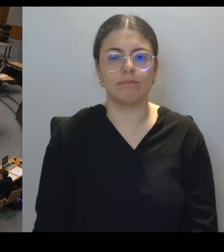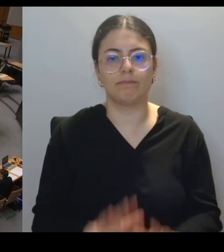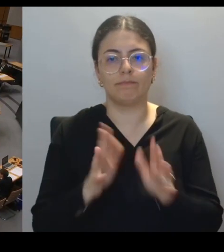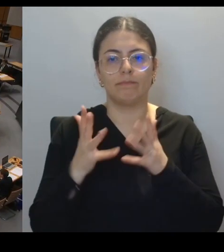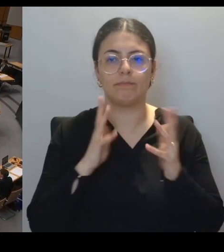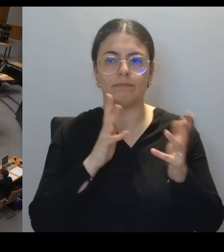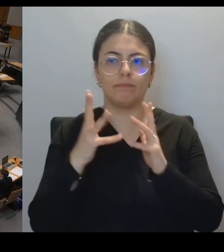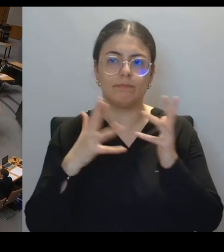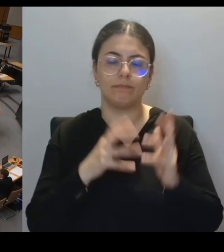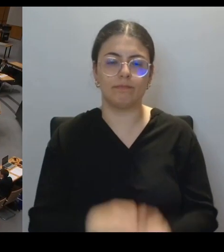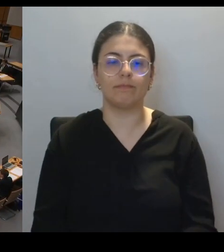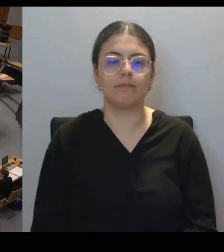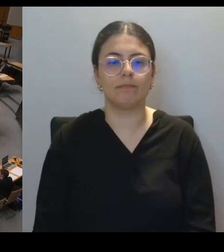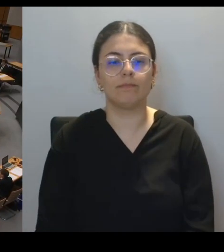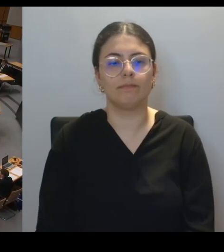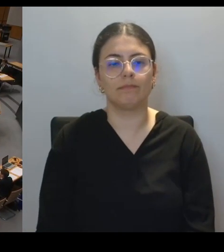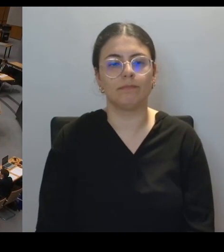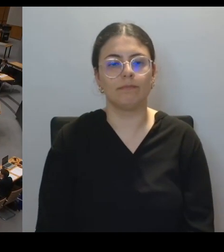Für die AfD, die Fraktion hat der Abgeordnete Latsch das Wort.